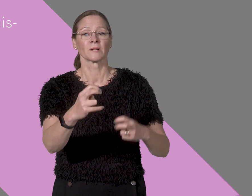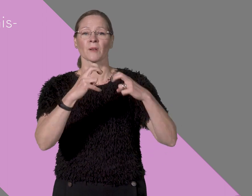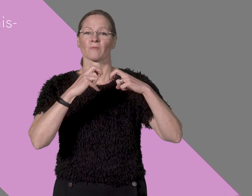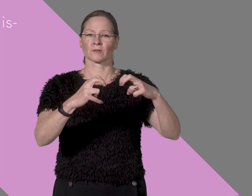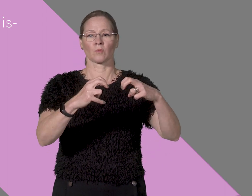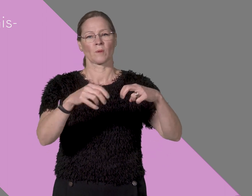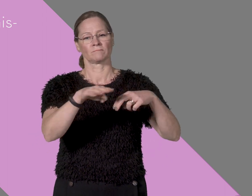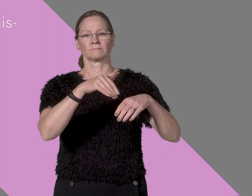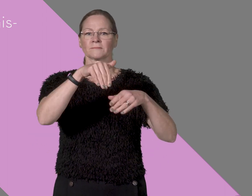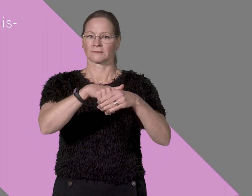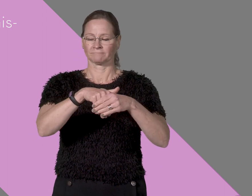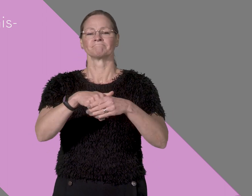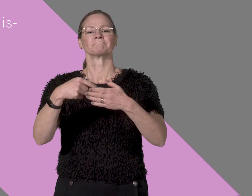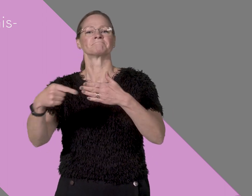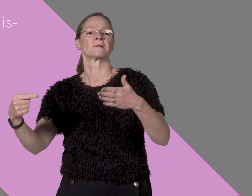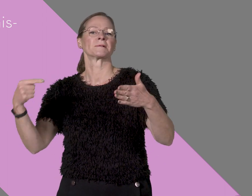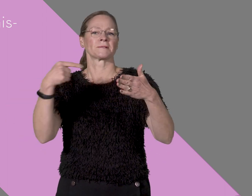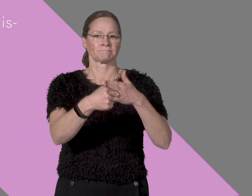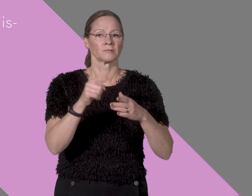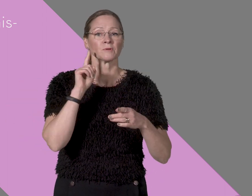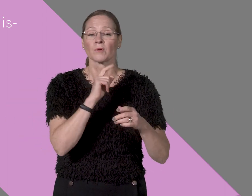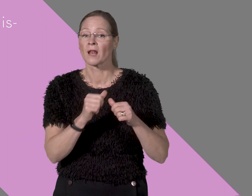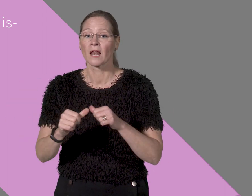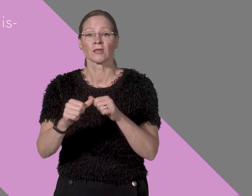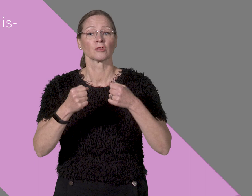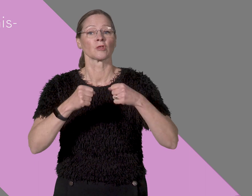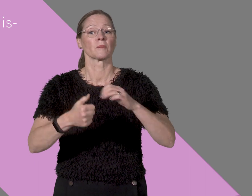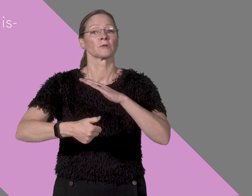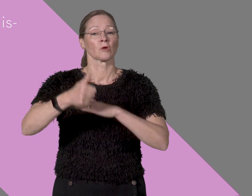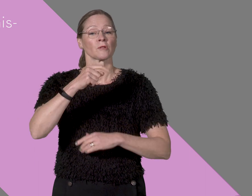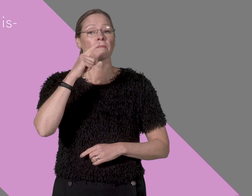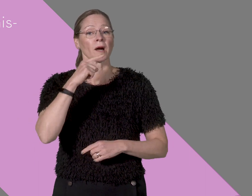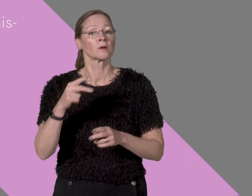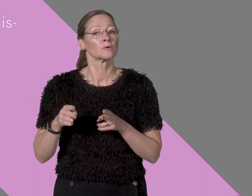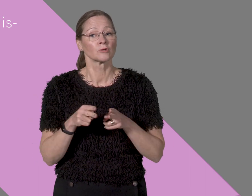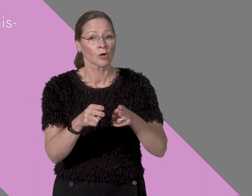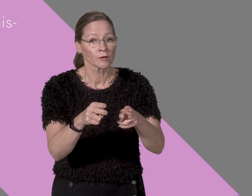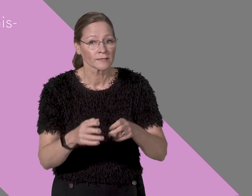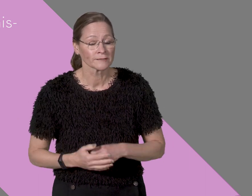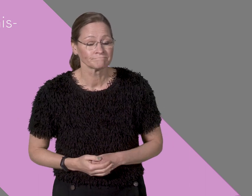Neuvottelukunnan jäseneksi on nimitetty - Kuurojen Liiton toiminnanjohtaja Markku Jokinen.